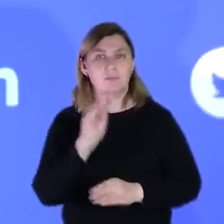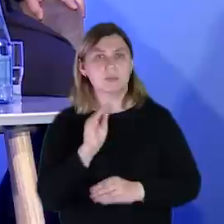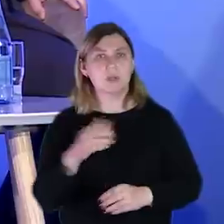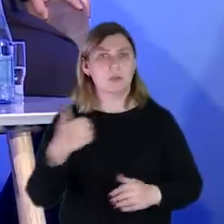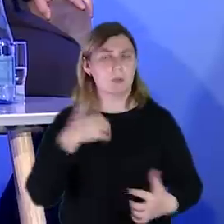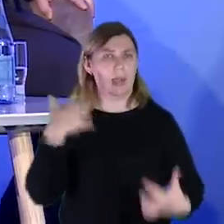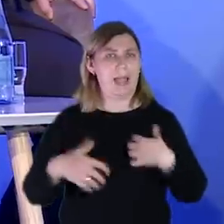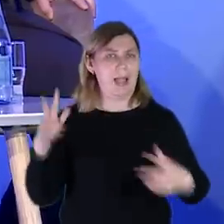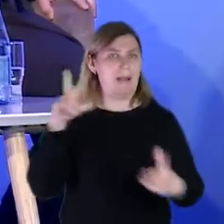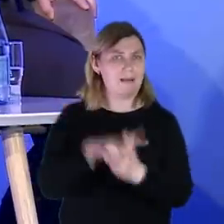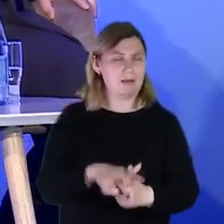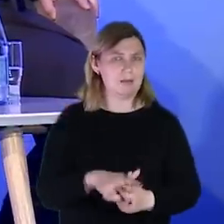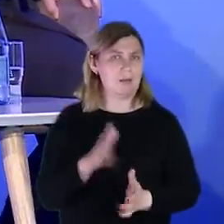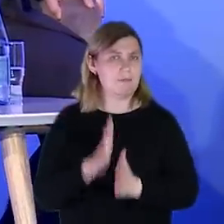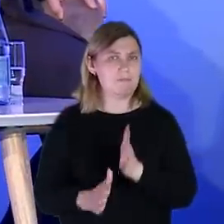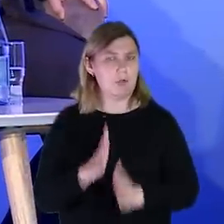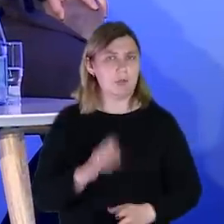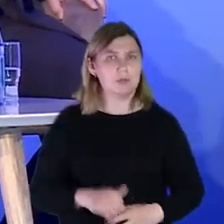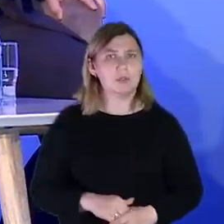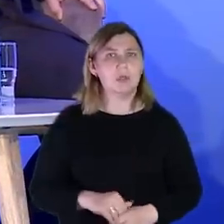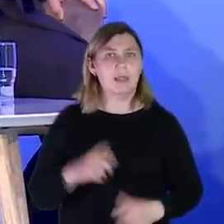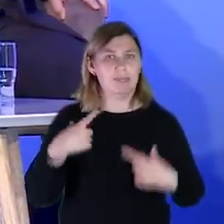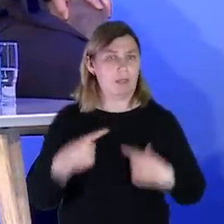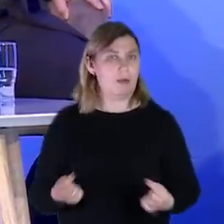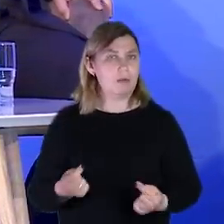tylko to była agresja po prostu zbrojna. Nagła.